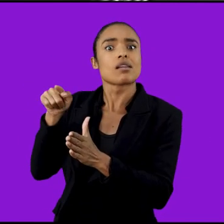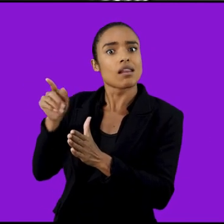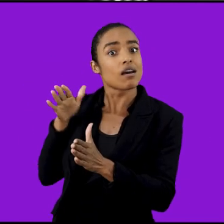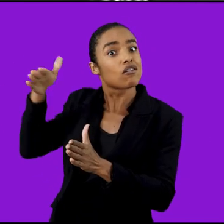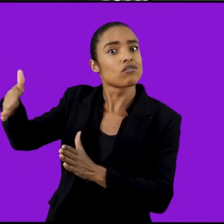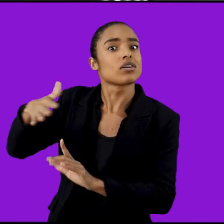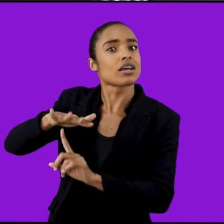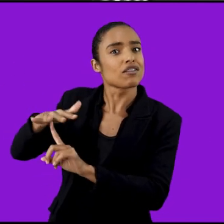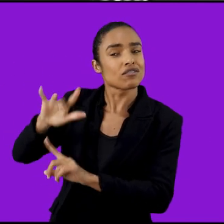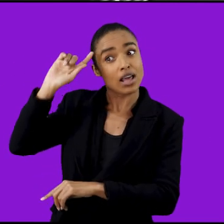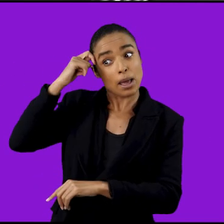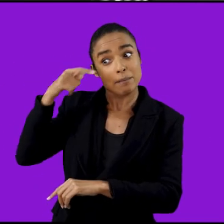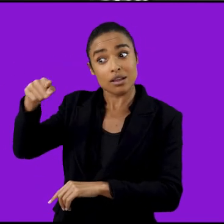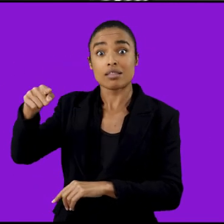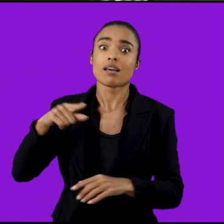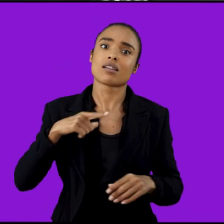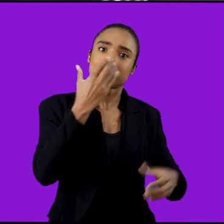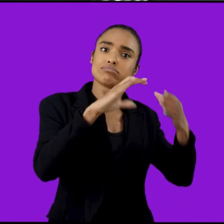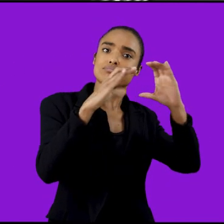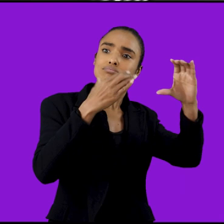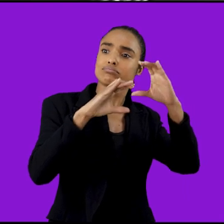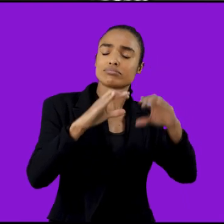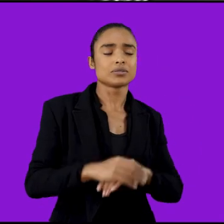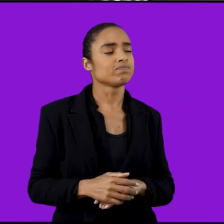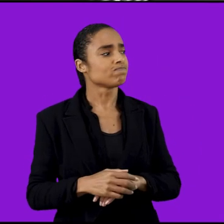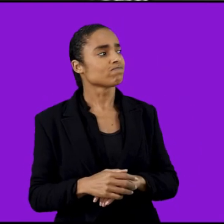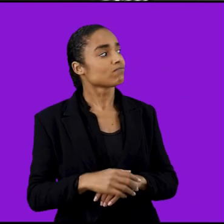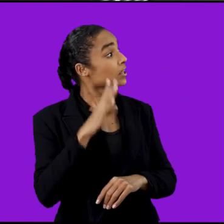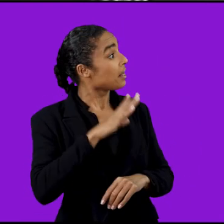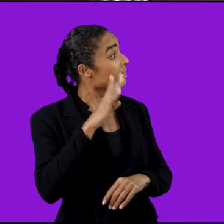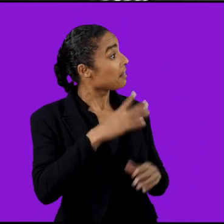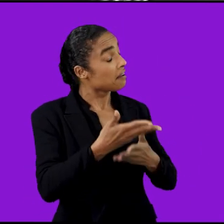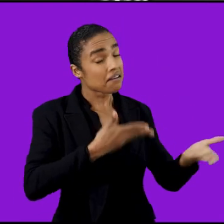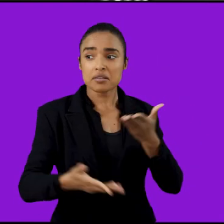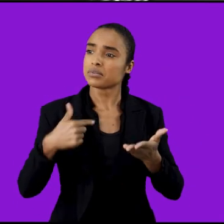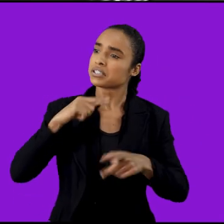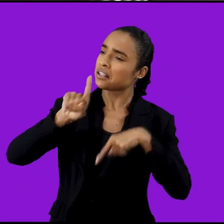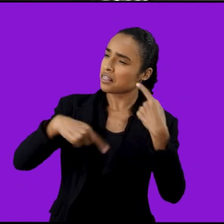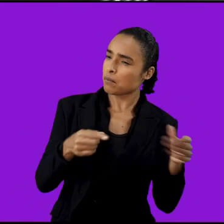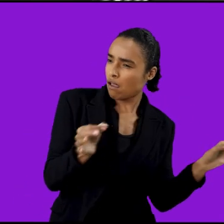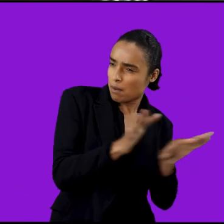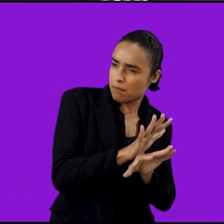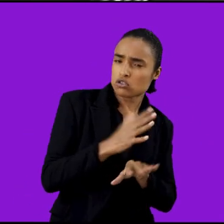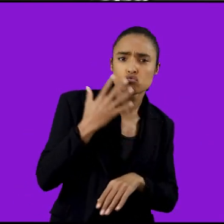Aí que, que foda Porque ela tava na grade cantando. E olha que coisa louca, né? A gente tava desmontando os equipamentos depois da nossa apresentação.